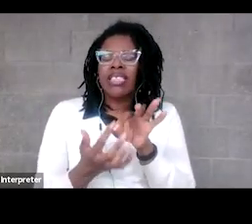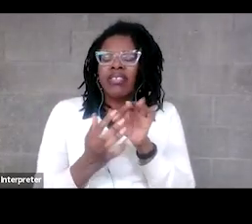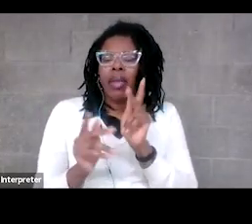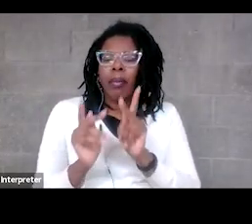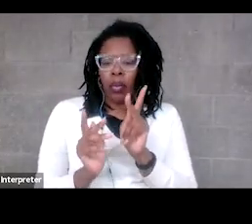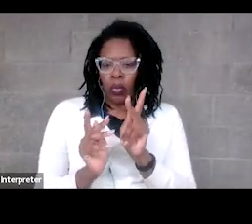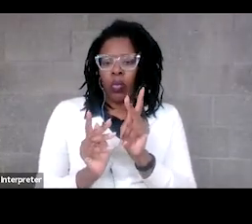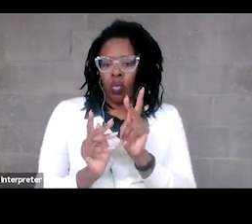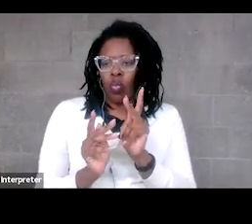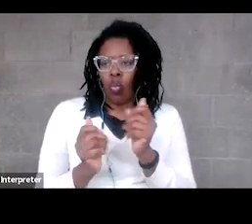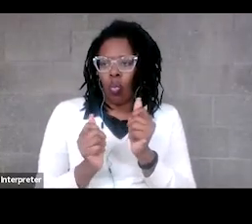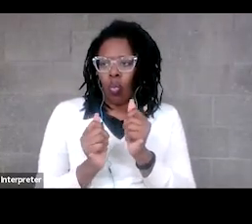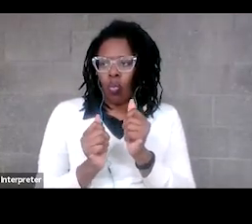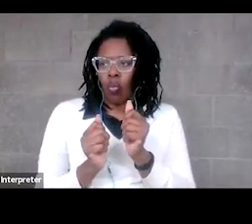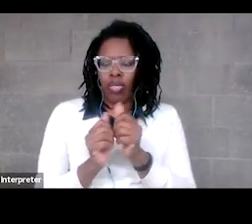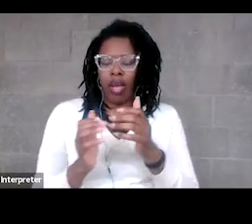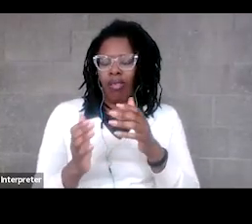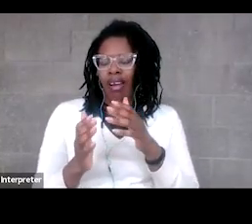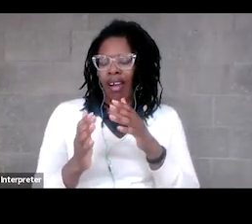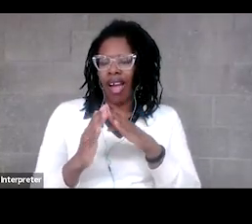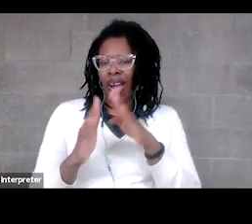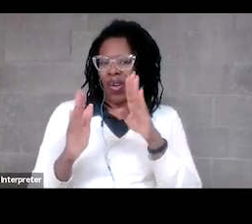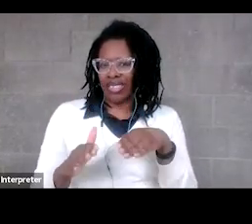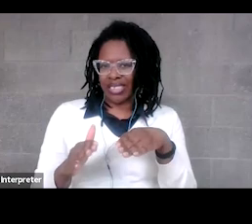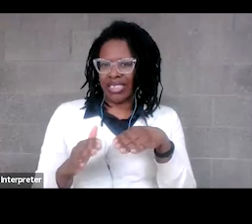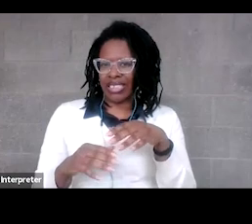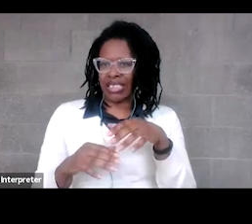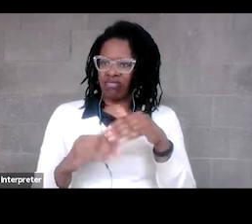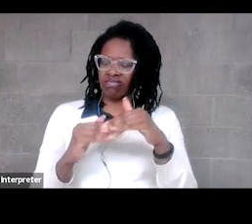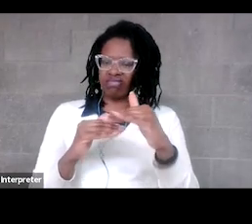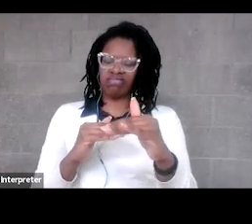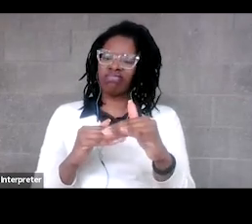en la vivienda o que están experimentando falta de vivienda, que puede haber algunas preguntas